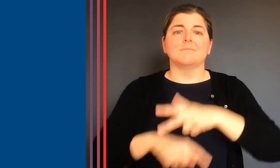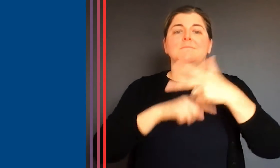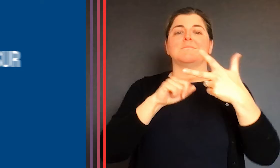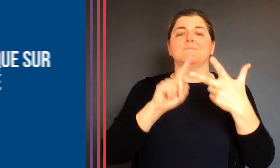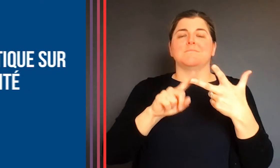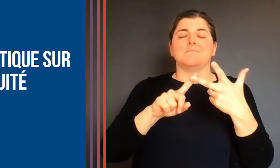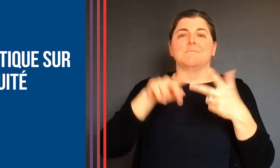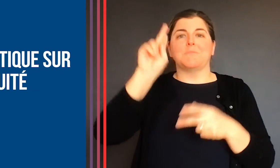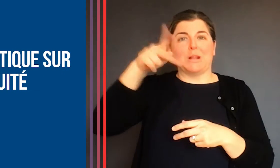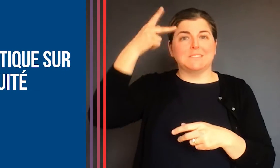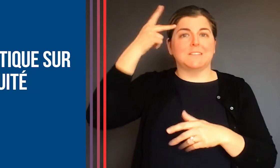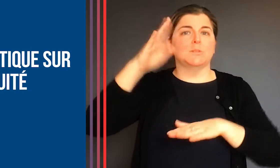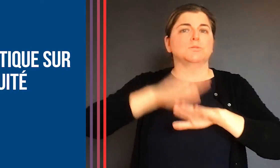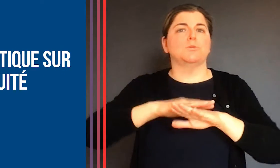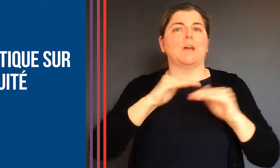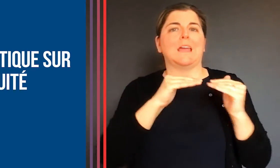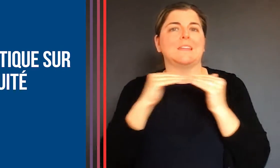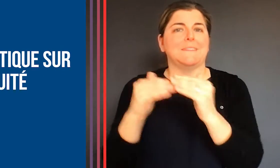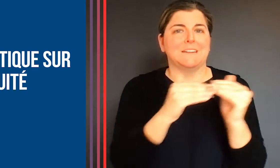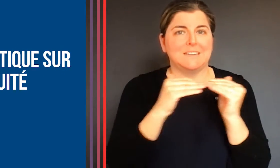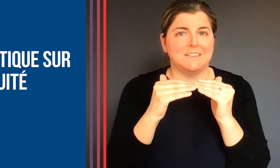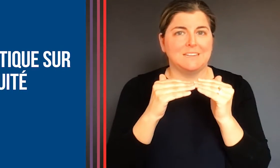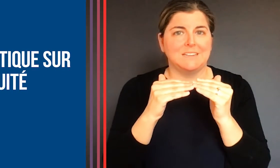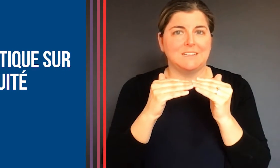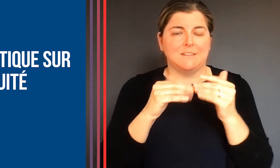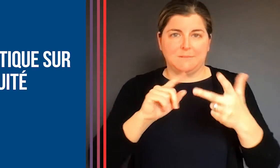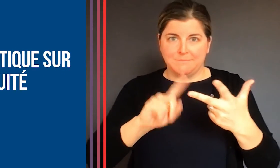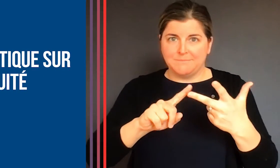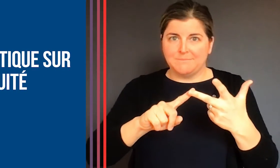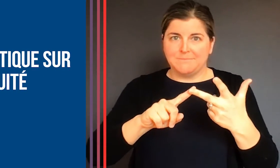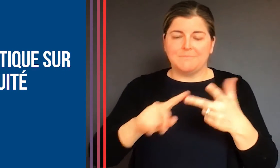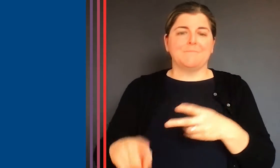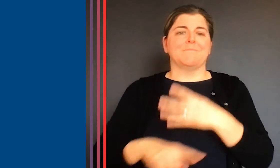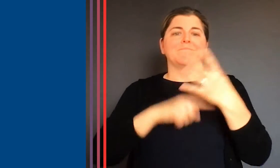C. Politique sur l’équité